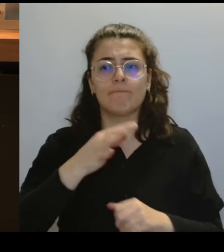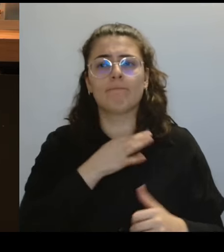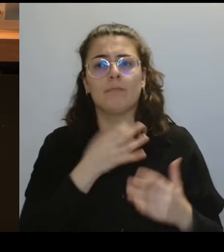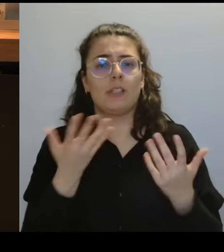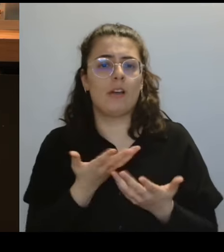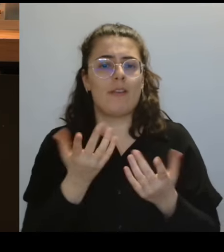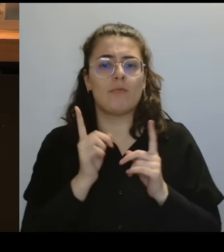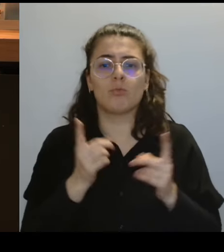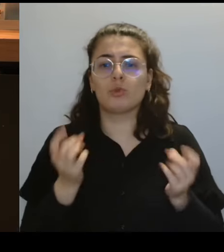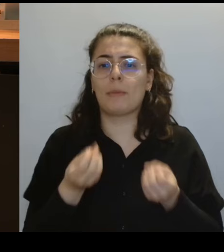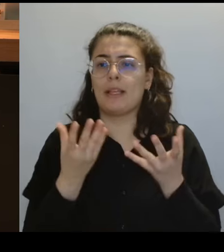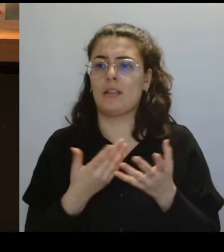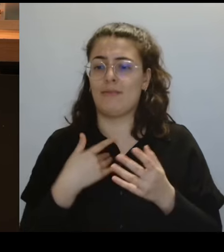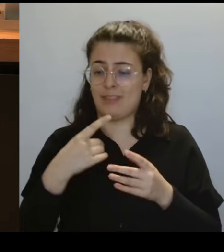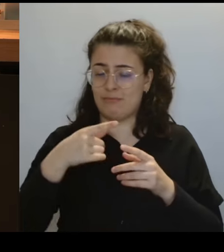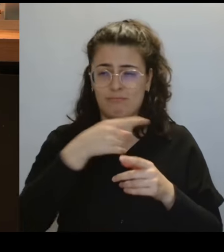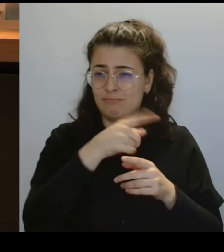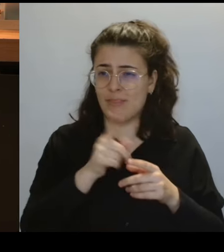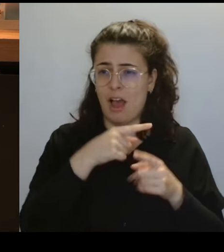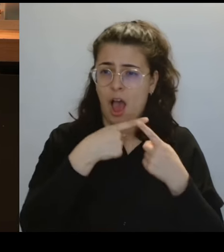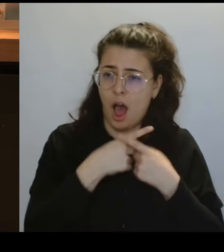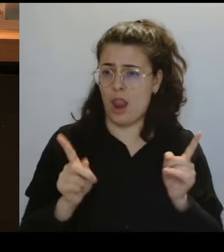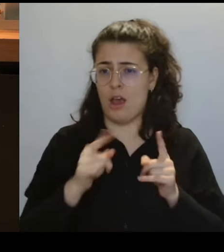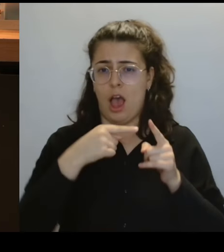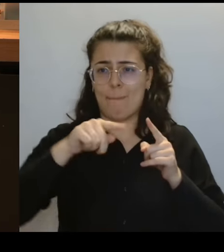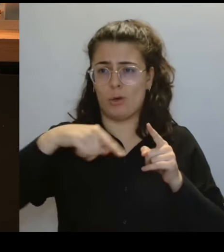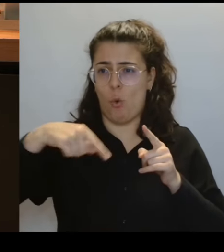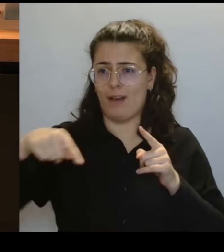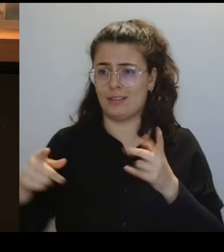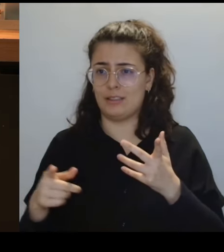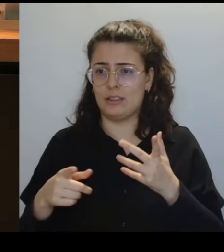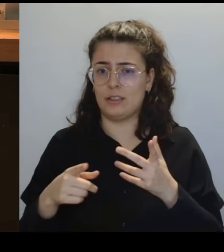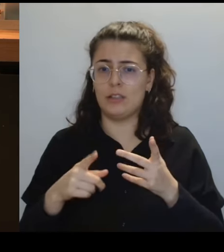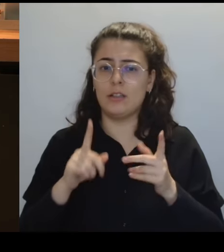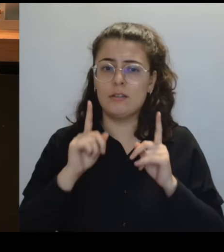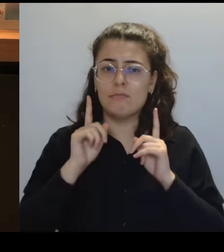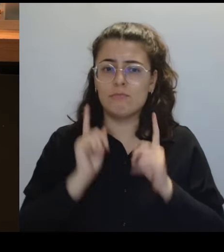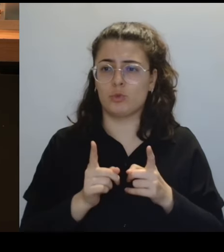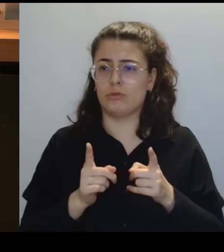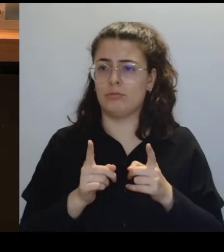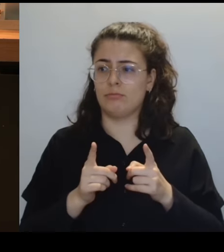der letzte Abgeordnete in diesem Haus eine eindeutige Brandmauer gegen rechts zieht und wir uns alle samt